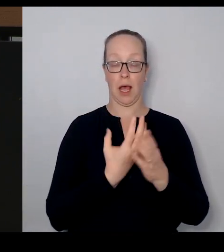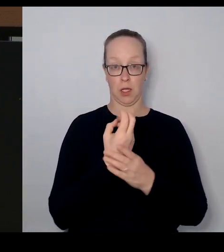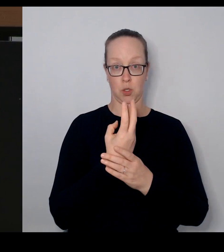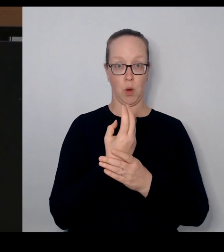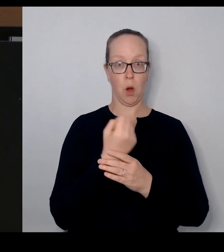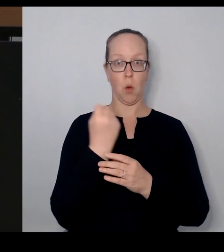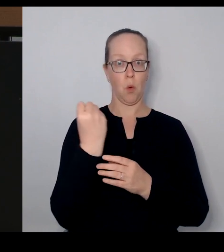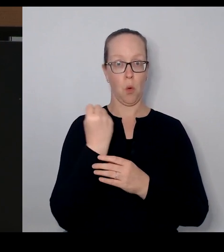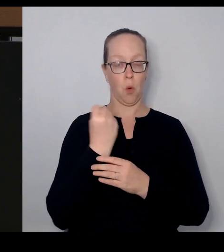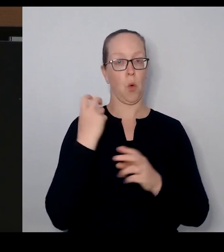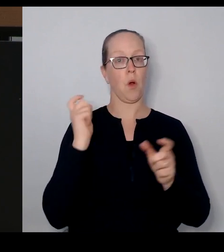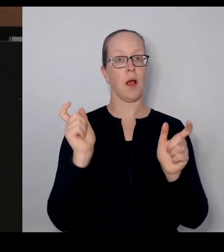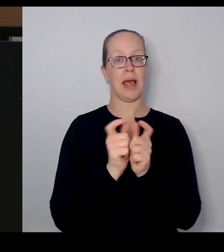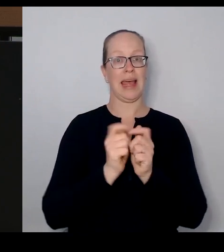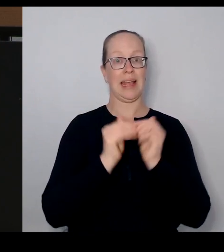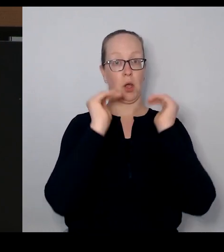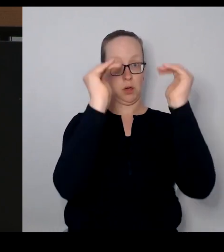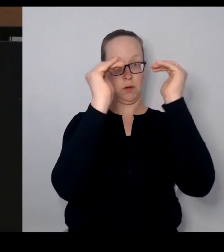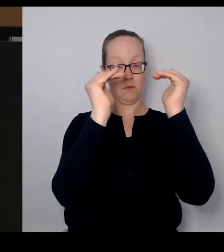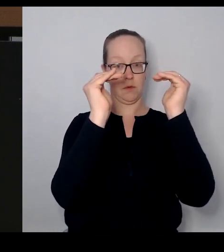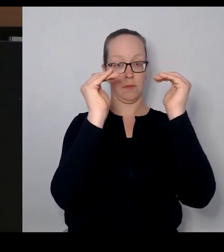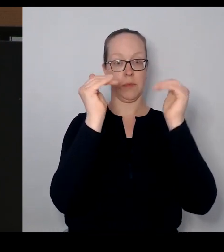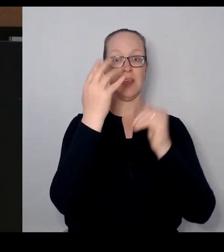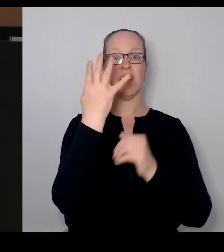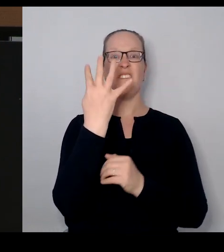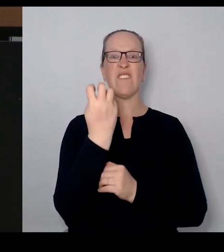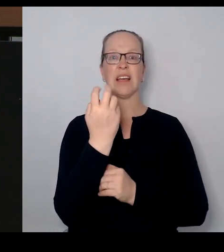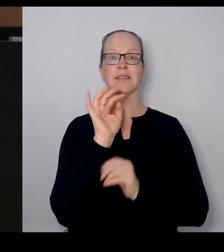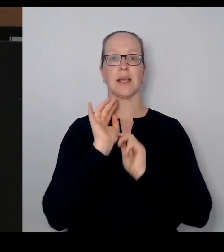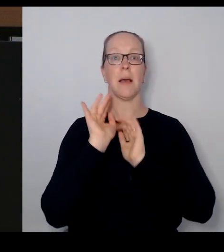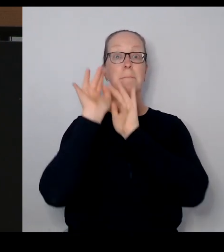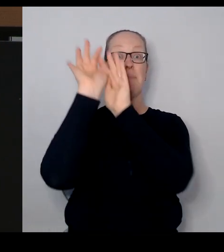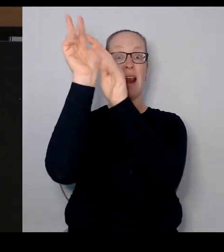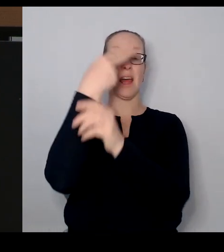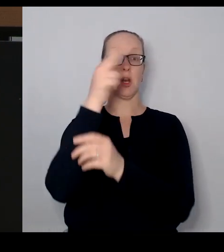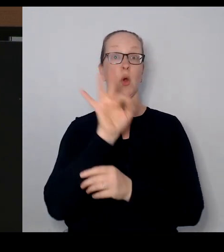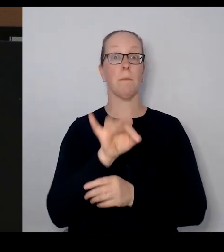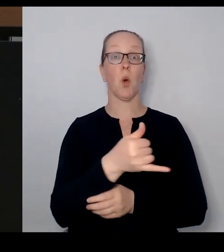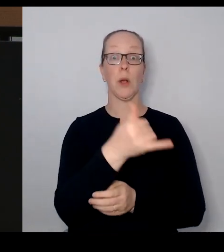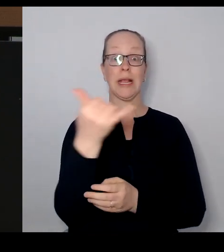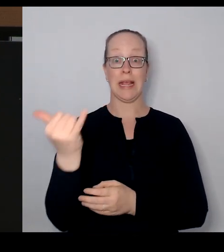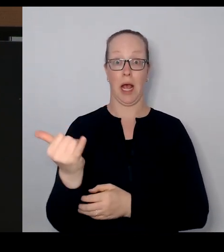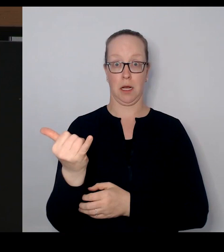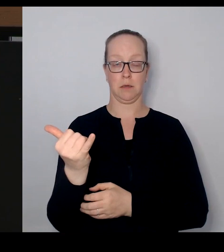Und diese Ausgaben sind nicht durch entsprechende Einnahmen gedeckt Und